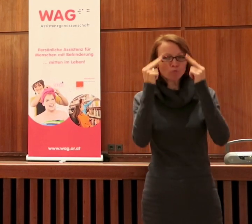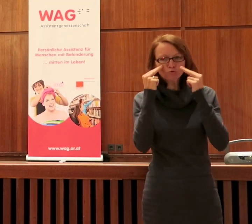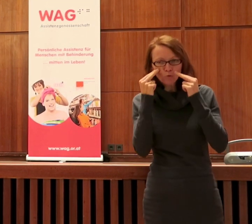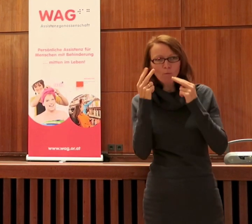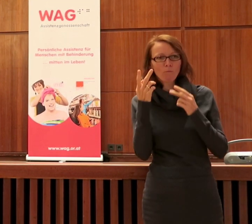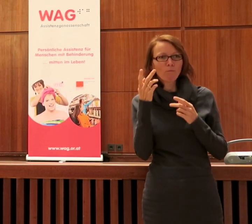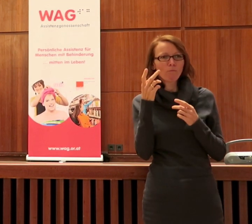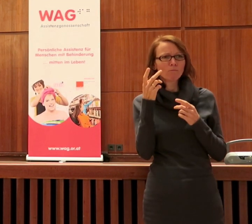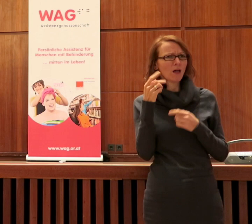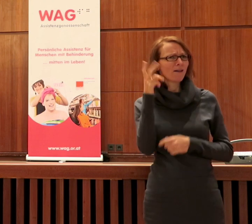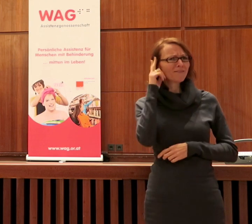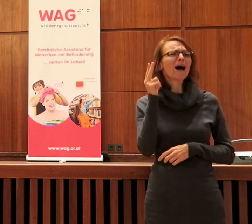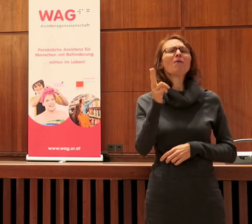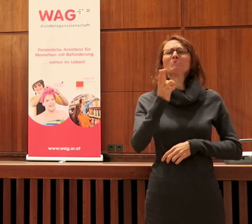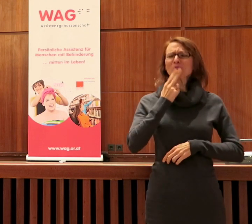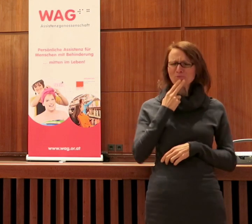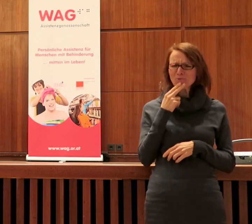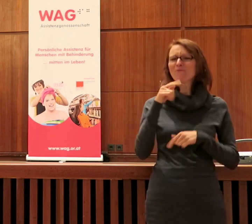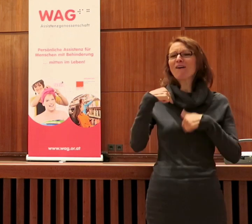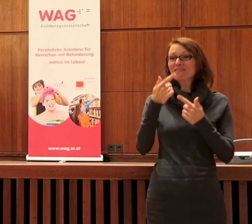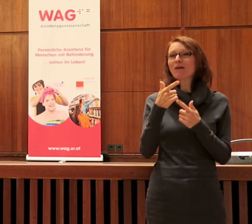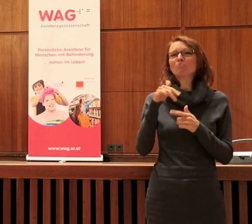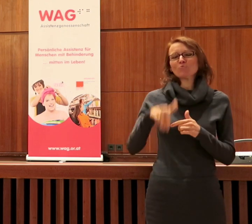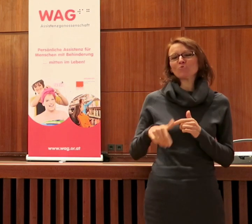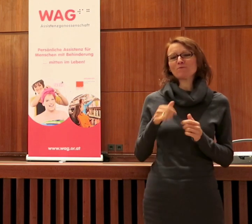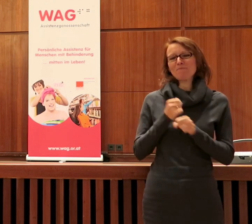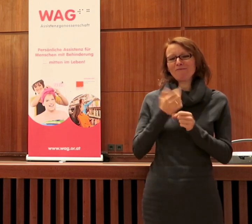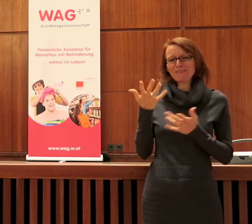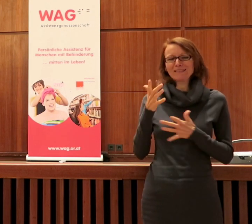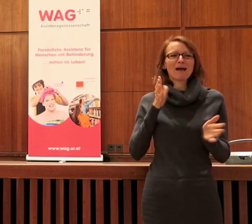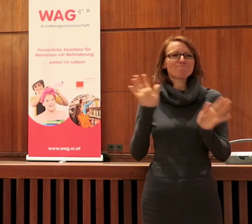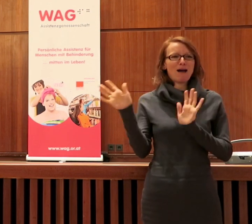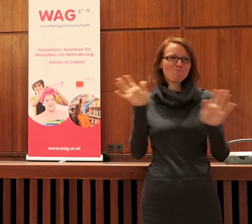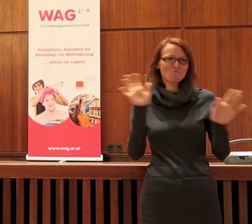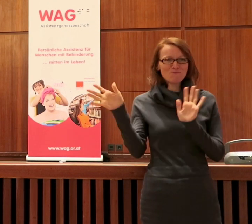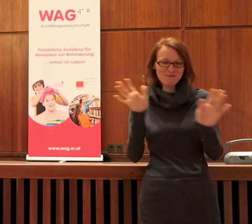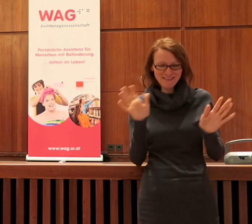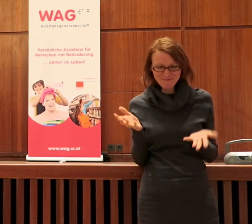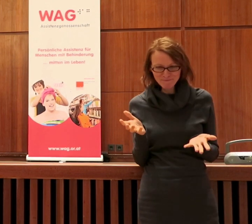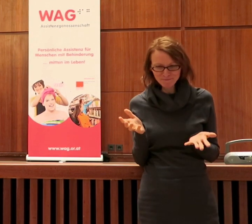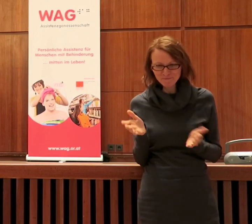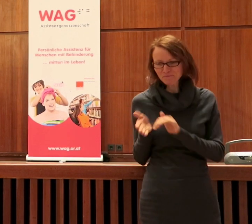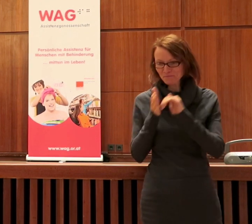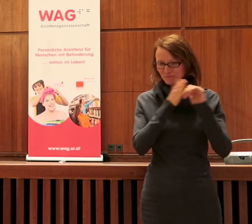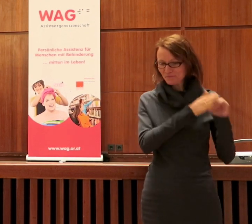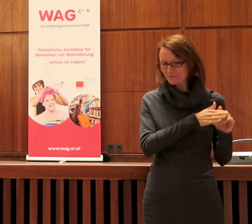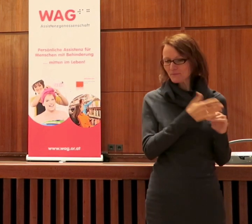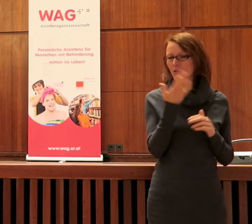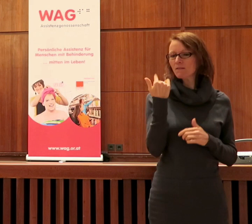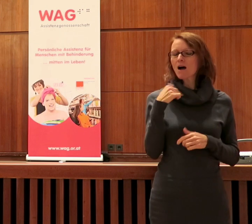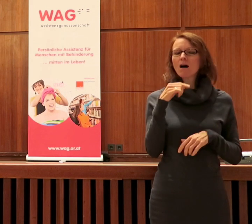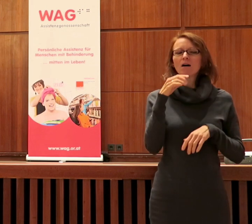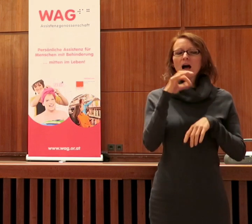Ich hab wirklich mal was beim Augenarzt gebraucht. Das war sehr nett. Da hab ich angerufen beim Augenarzt und erzähl halt: "Ja, entschuldigen Sie,